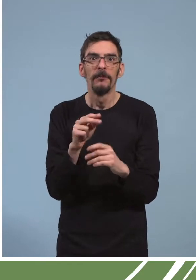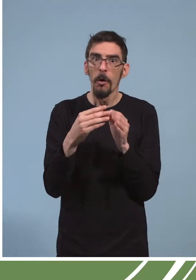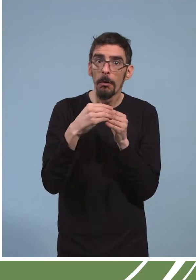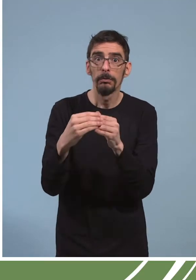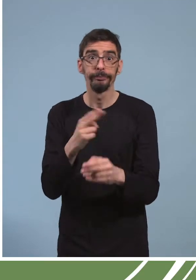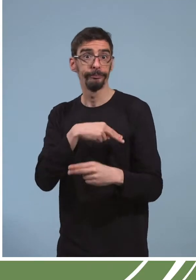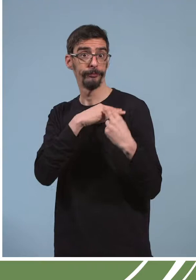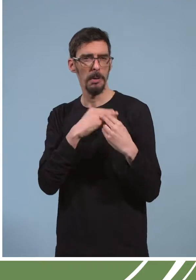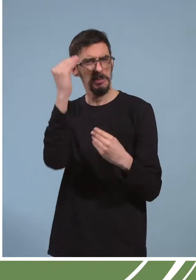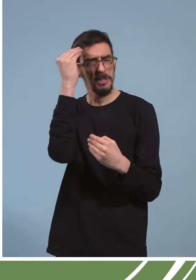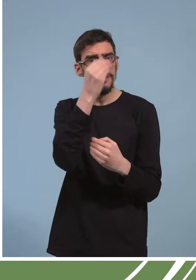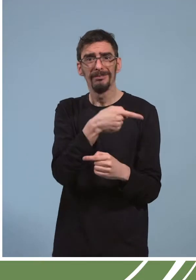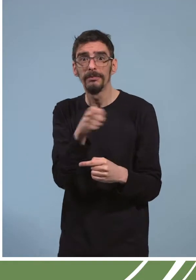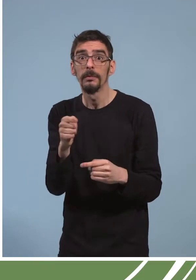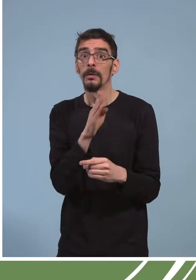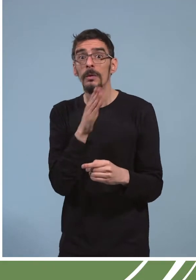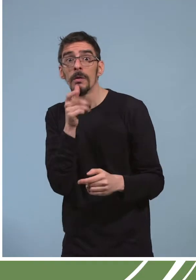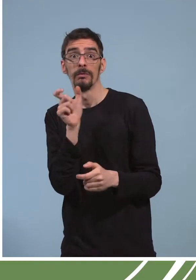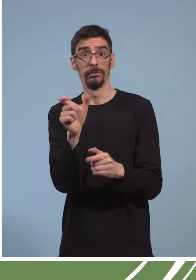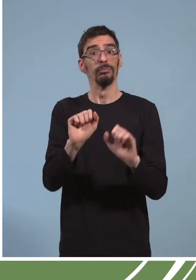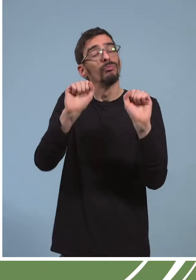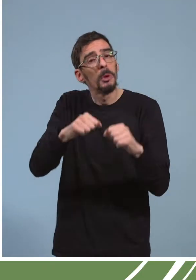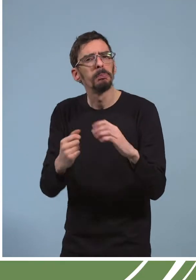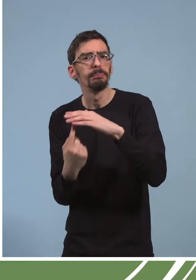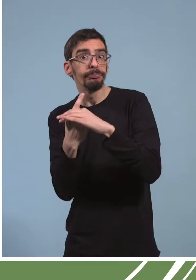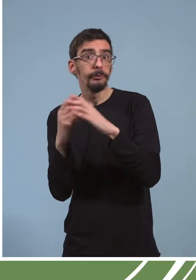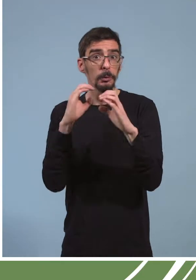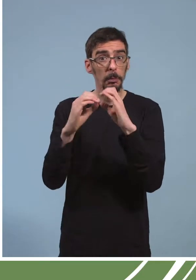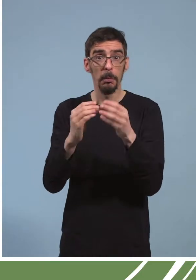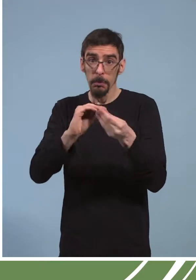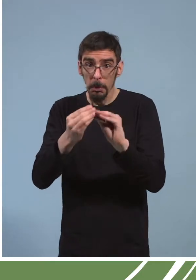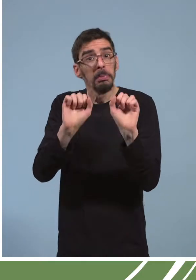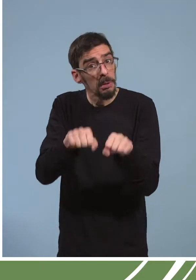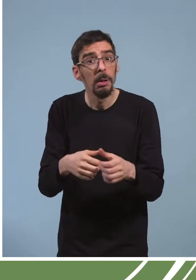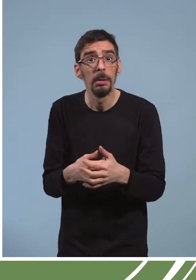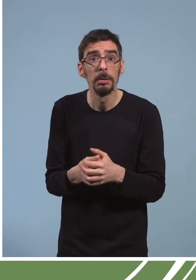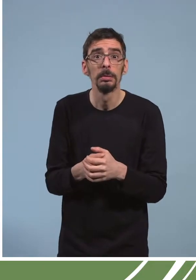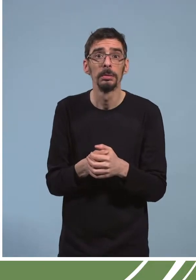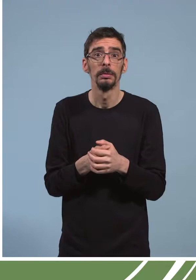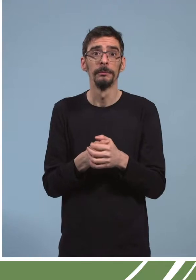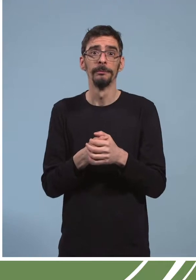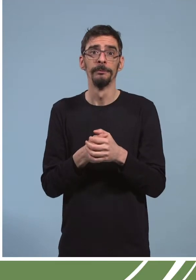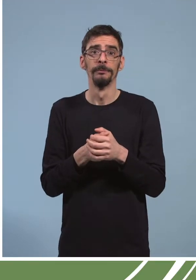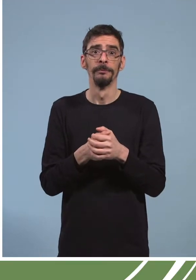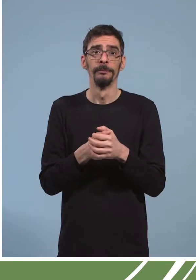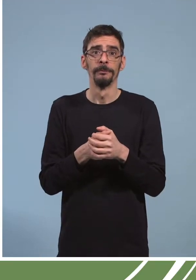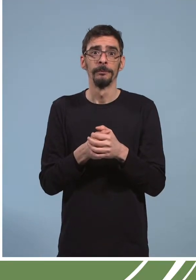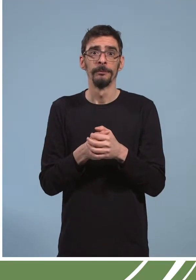Erinnere die Vertretenden daran, dass sie immer die Codewörter, die ihnen zugeteilt wurden, benutzen müssen. Das wird sie mit Kommunikations- problemen konfrontieren.